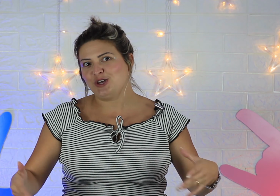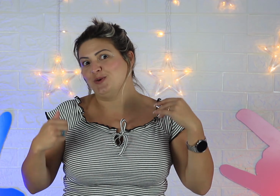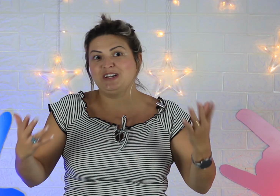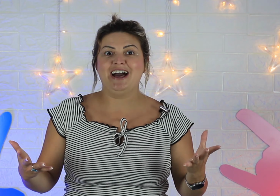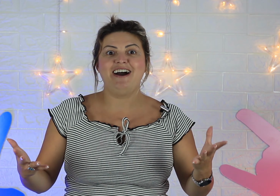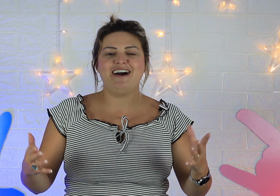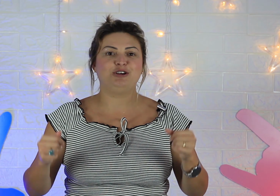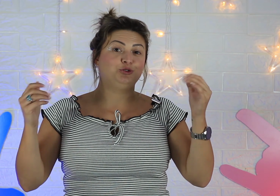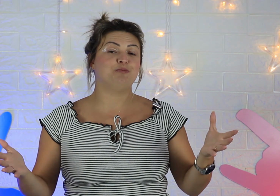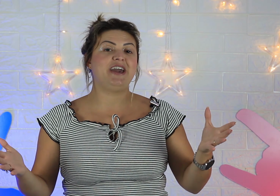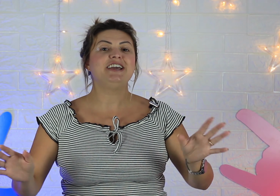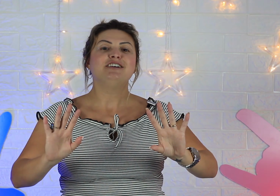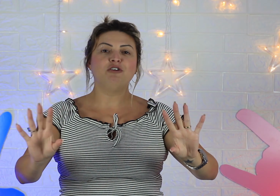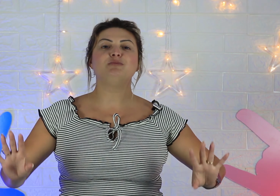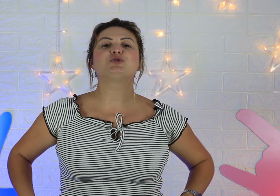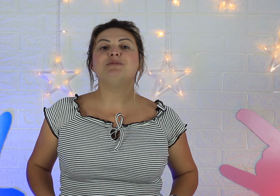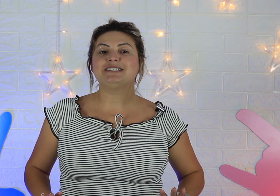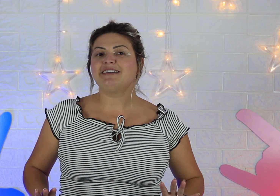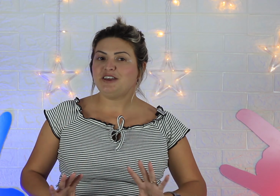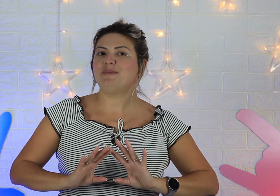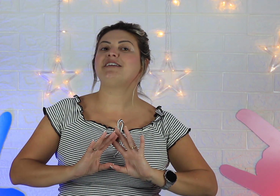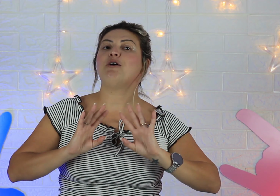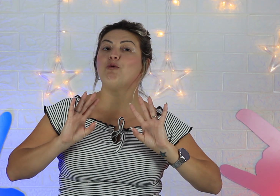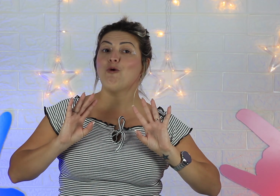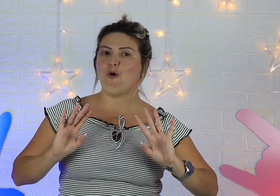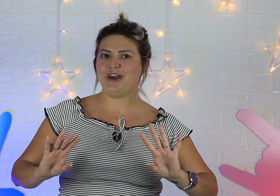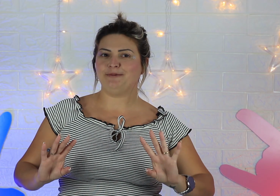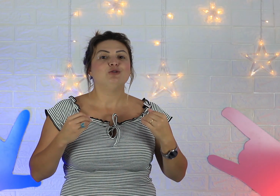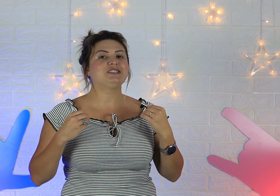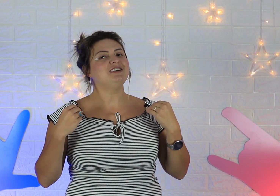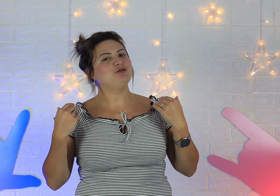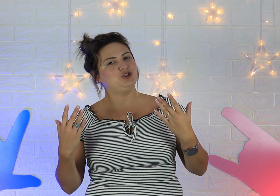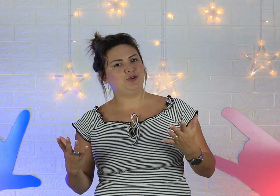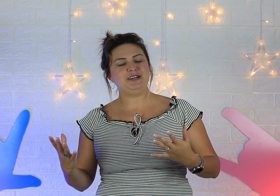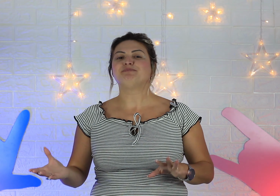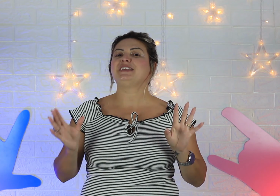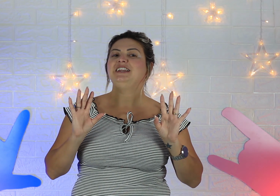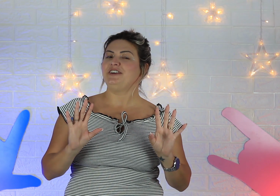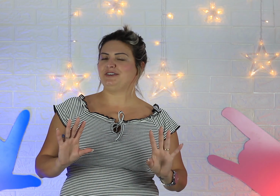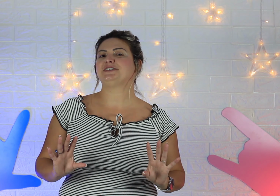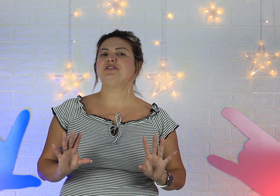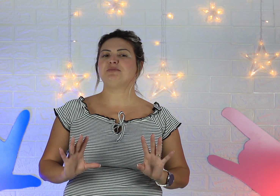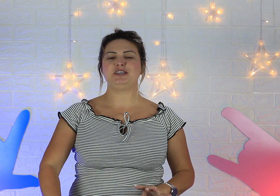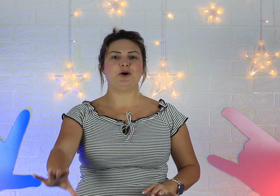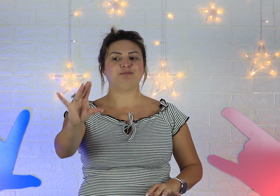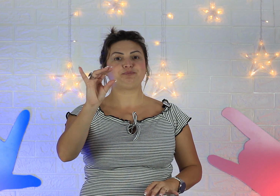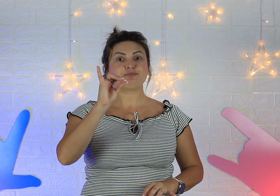né oi olá tudo bem então vamos começar aí para o oi o cinema de Oi ele é feito dessa forma aqui ó